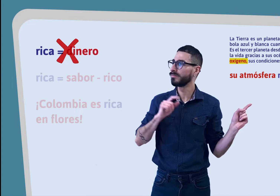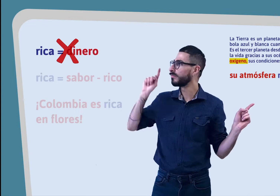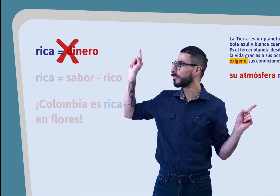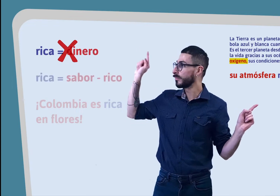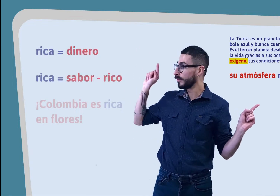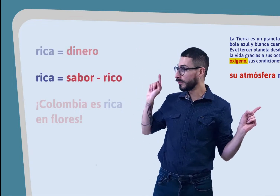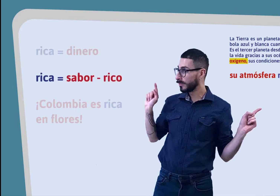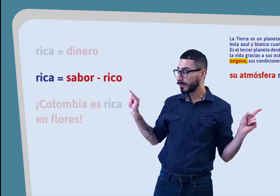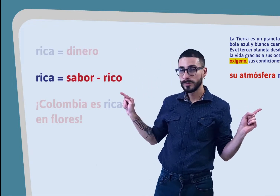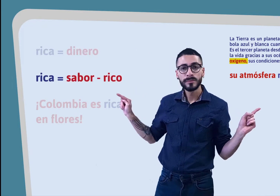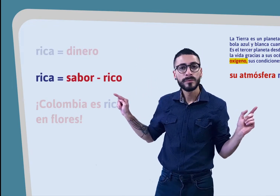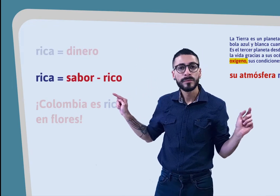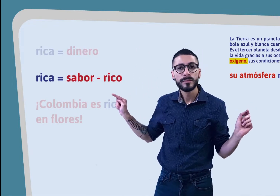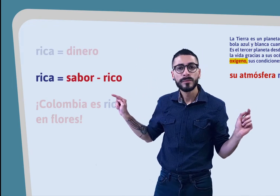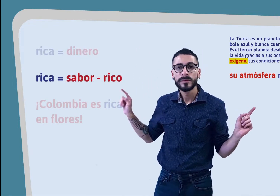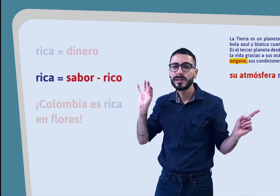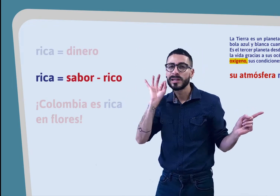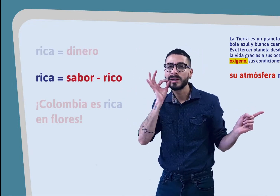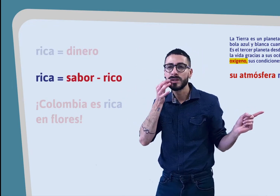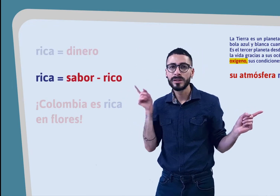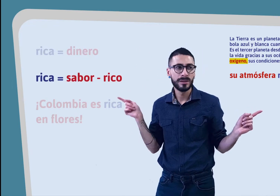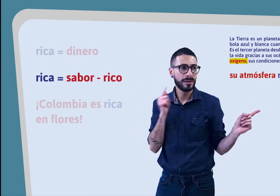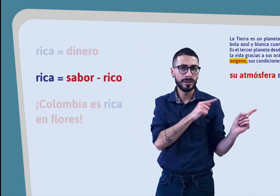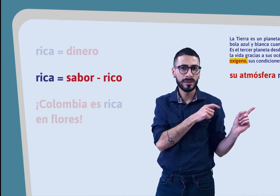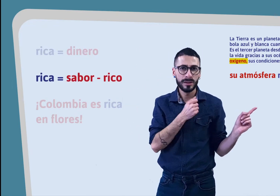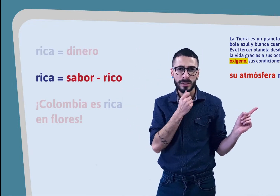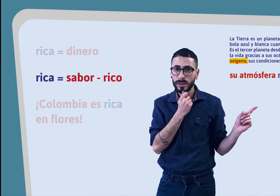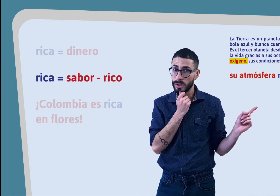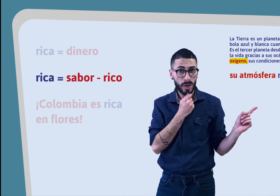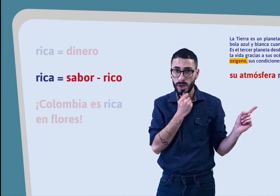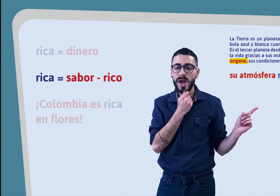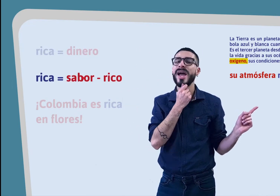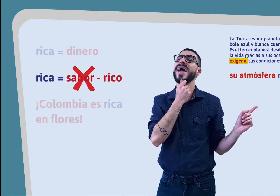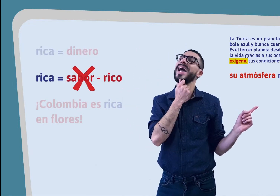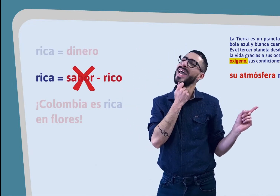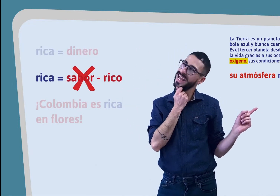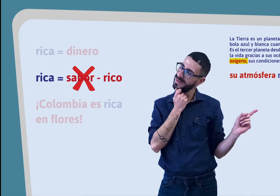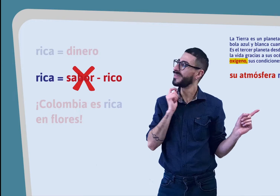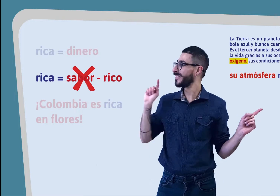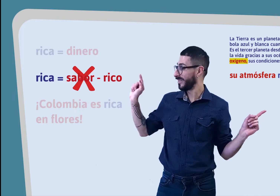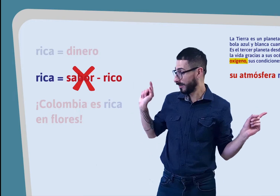La segunda, seña de "delicioso", ¿tampoco? Muy bien.